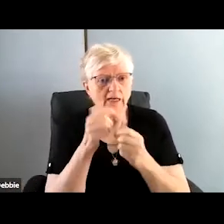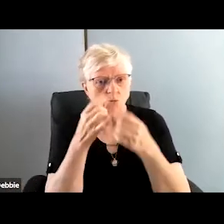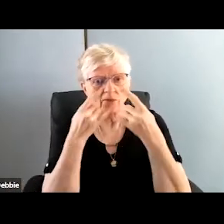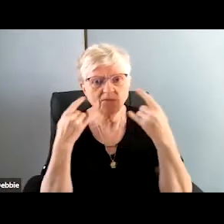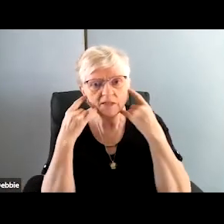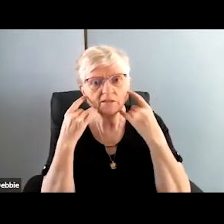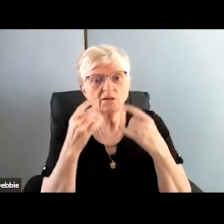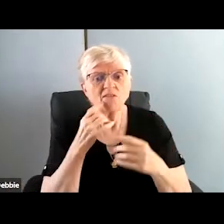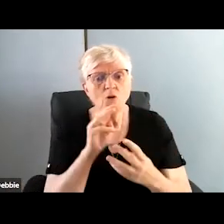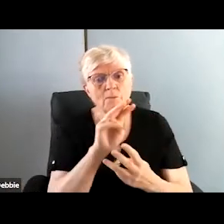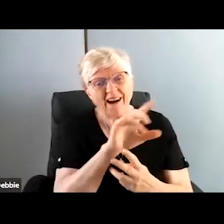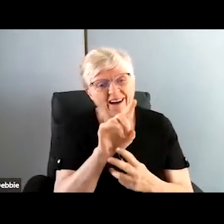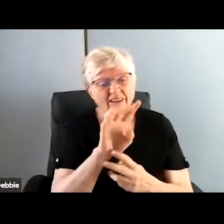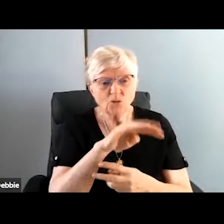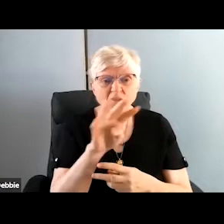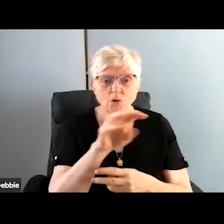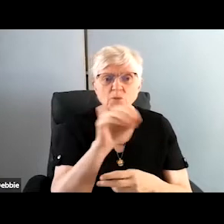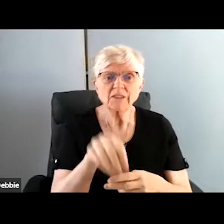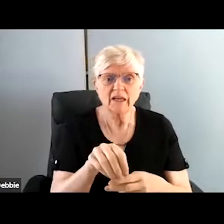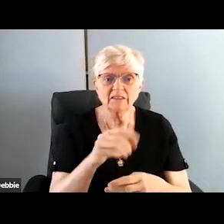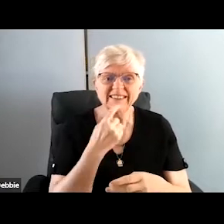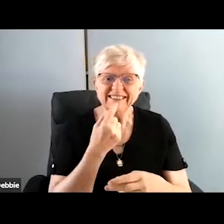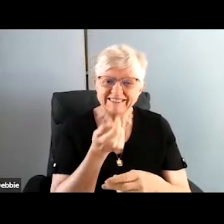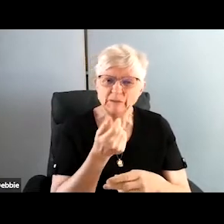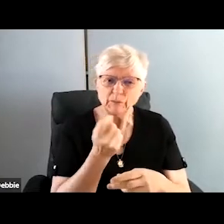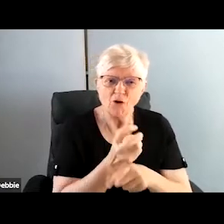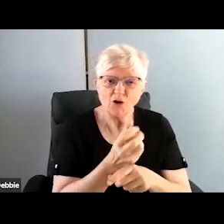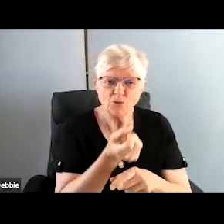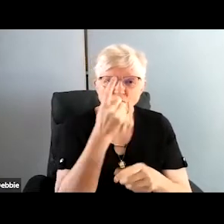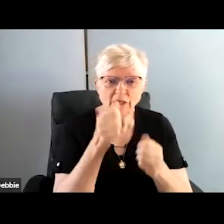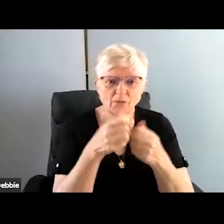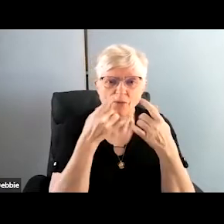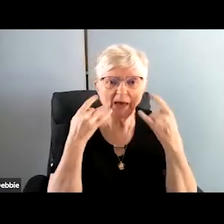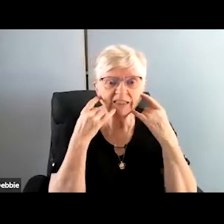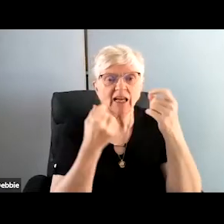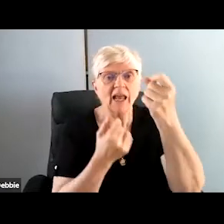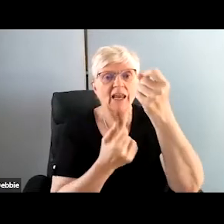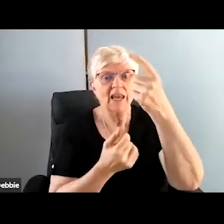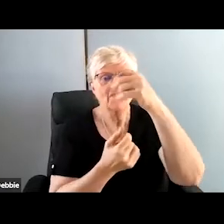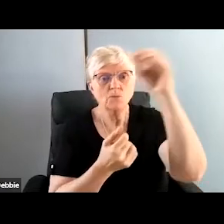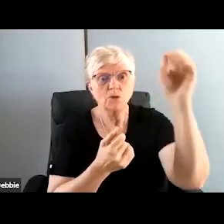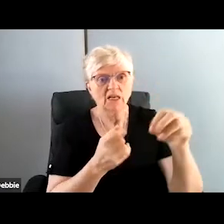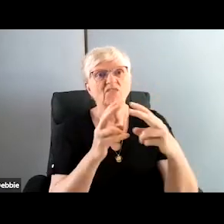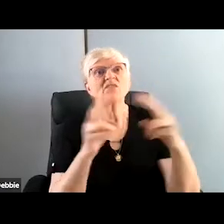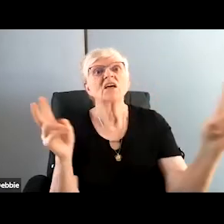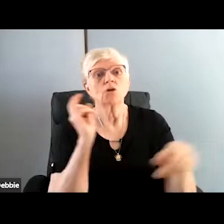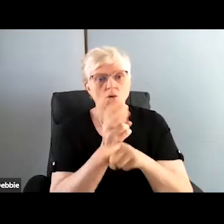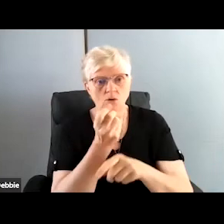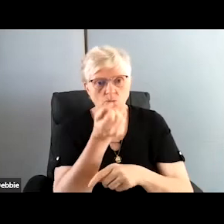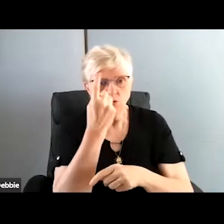SO FOR MILD HEARING LOSS, 44% FIND IT SOMEWHAT DIFFICULT AND SO FOR MILD HEARING LOSS, 44% FIND IT SOMEWHAT DIFFICULT AND 11% FIND 11% FIND IT VERY DIFFICULT.